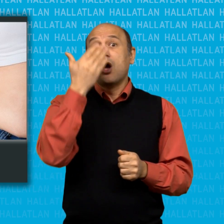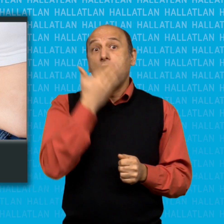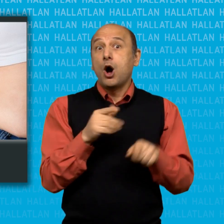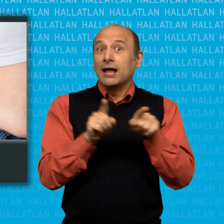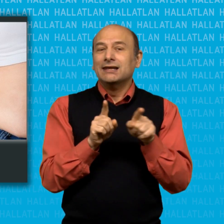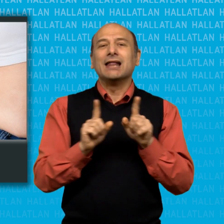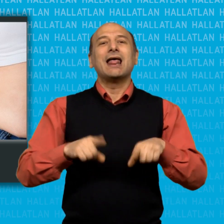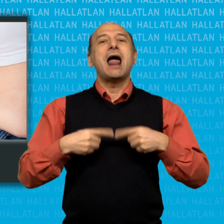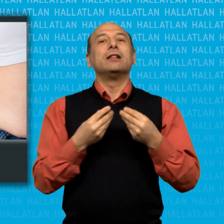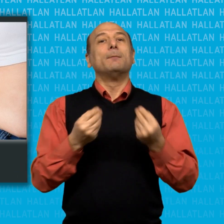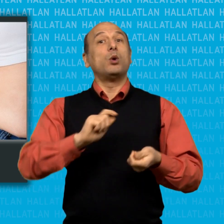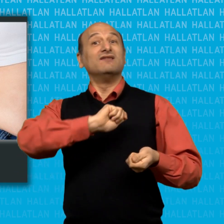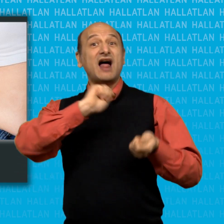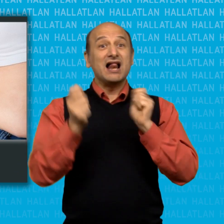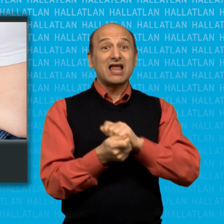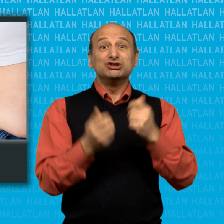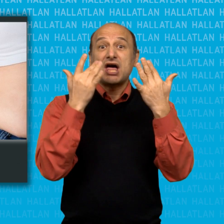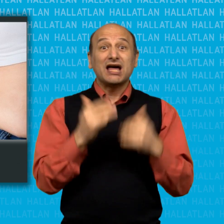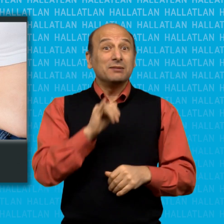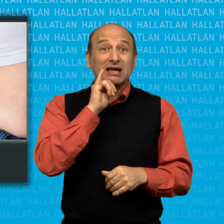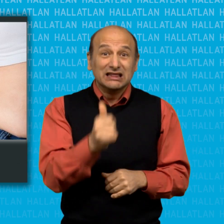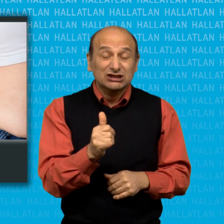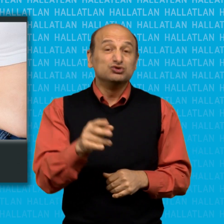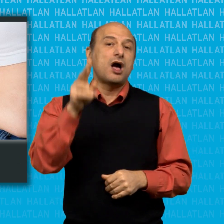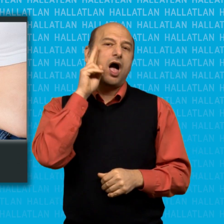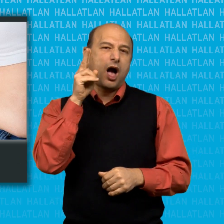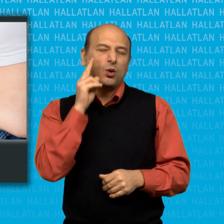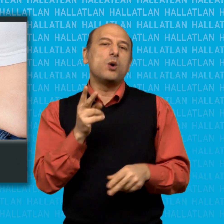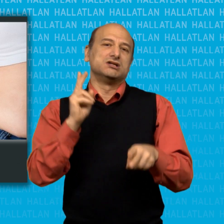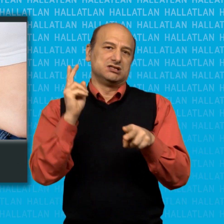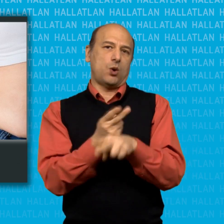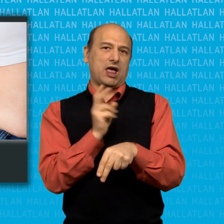Ha az életmódváltás nem hoz eredményt,